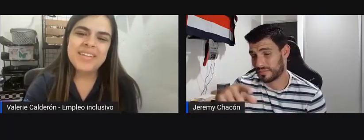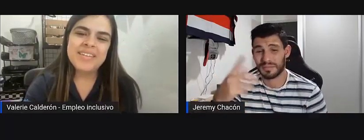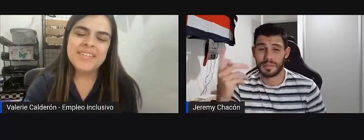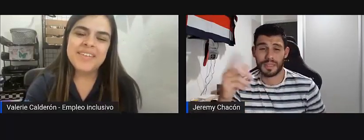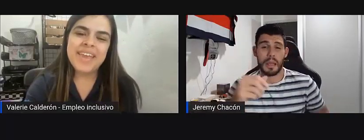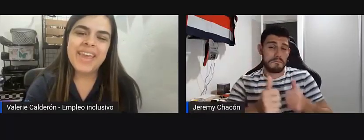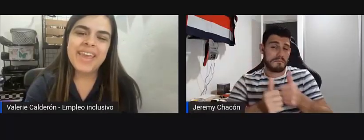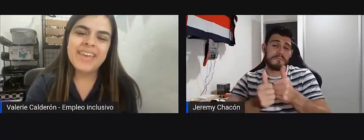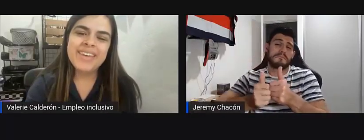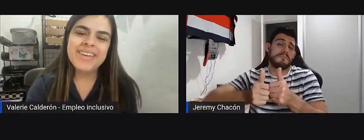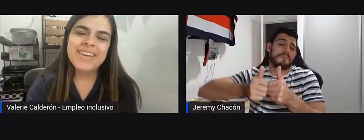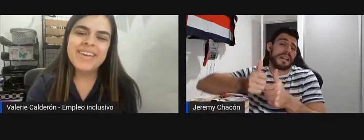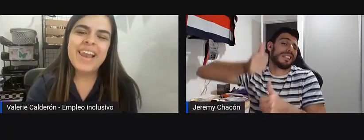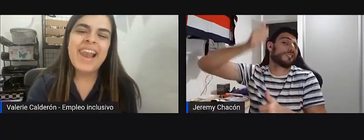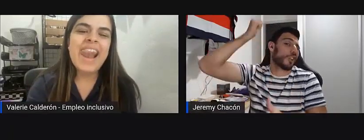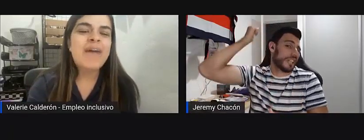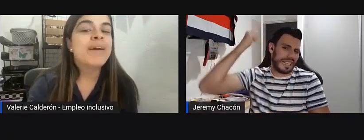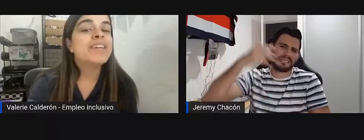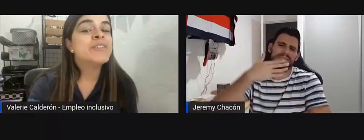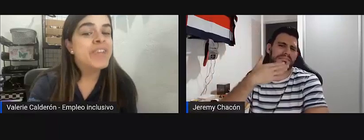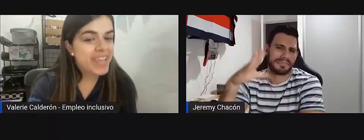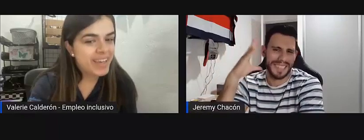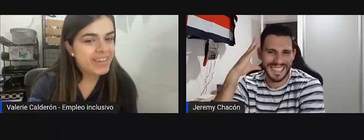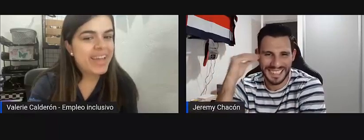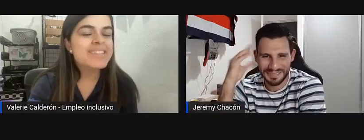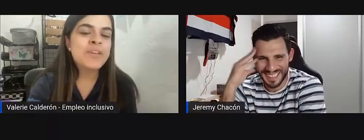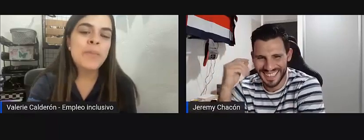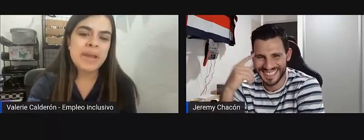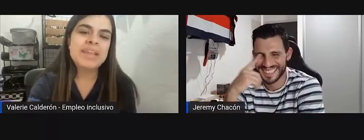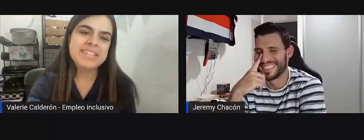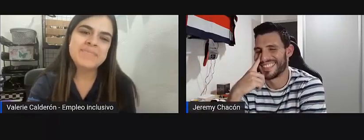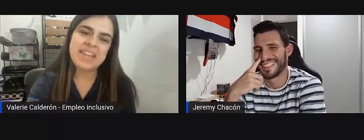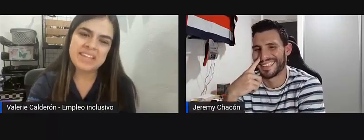ok La mayoría han sido malas experiencias